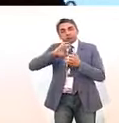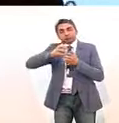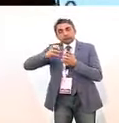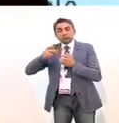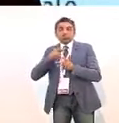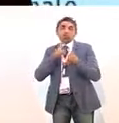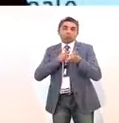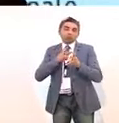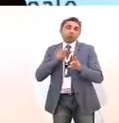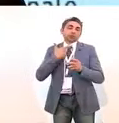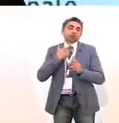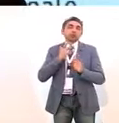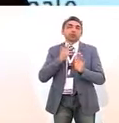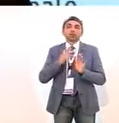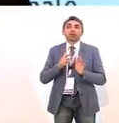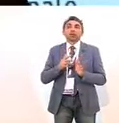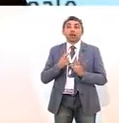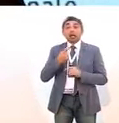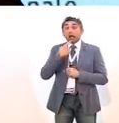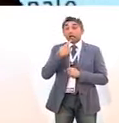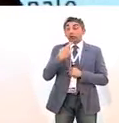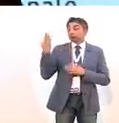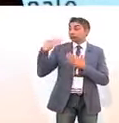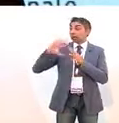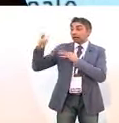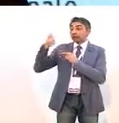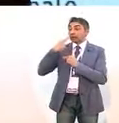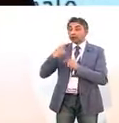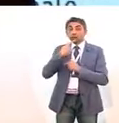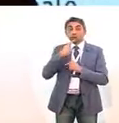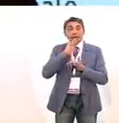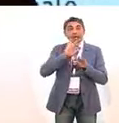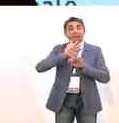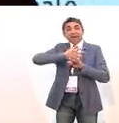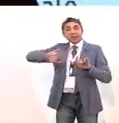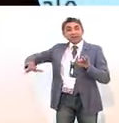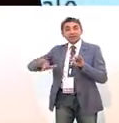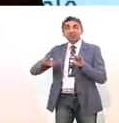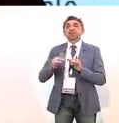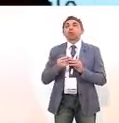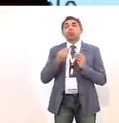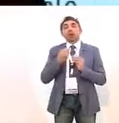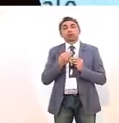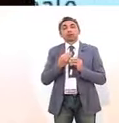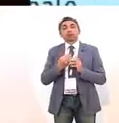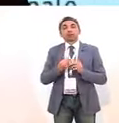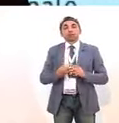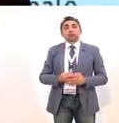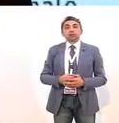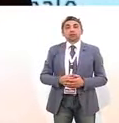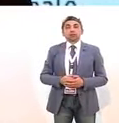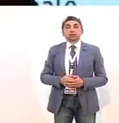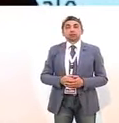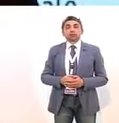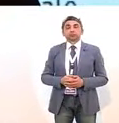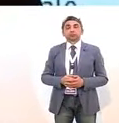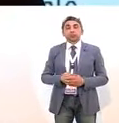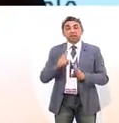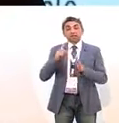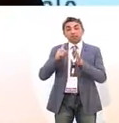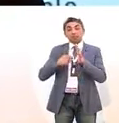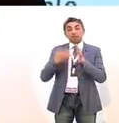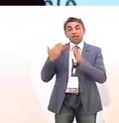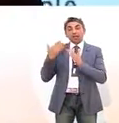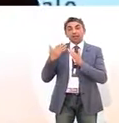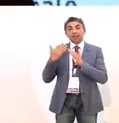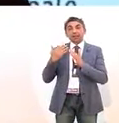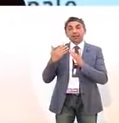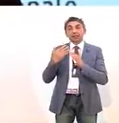Hanno detto che noi siamo stati eversivi nei mesi in cui – debbo a Francesco Cundari